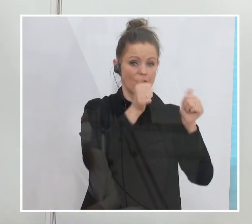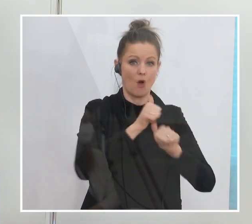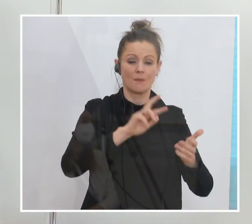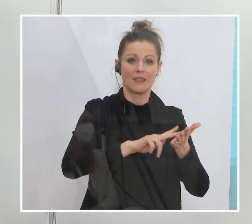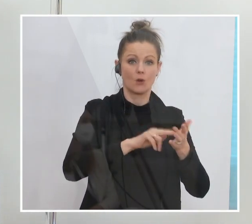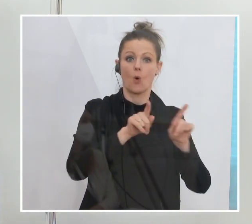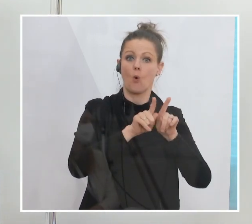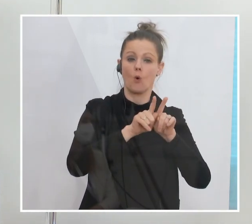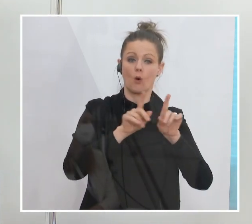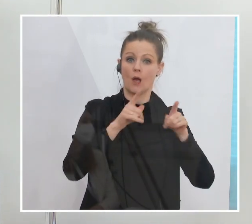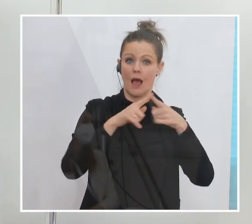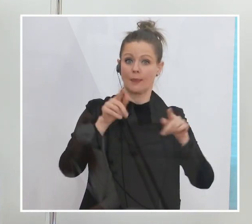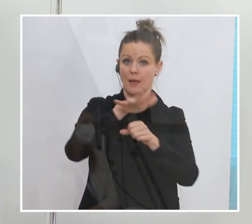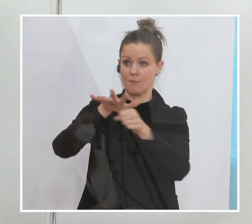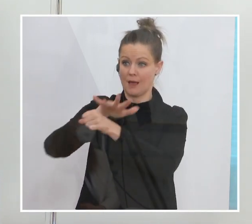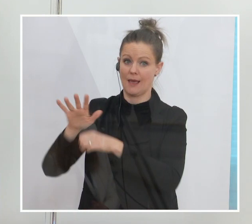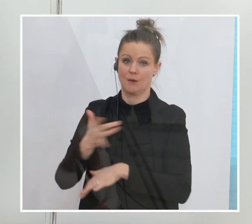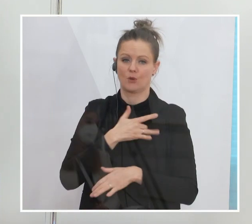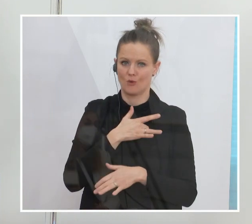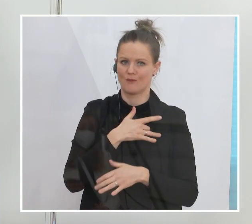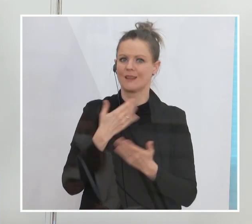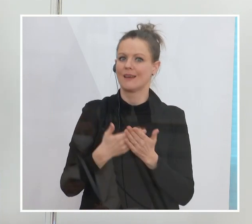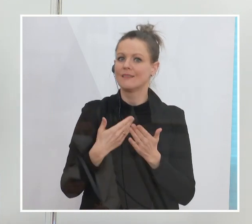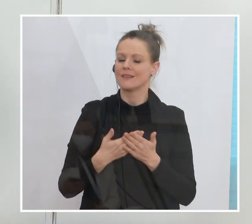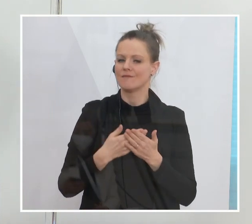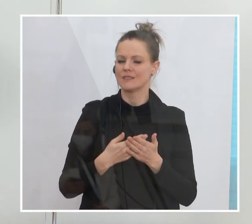die dort speziell gefördert werden. Und das ist, glaube ich schon ein Beispiel dafür,